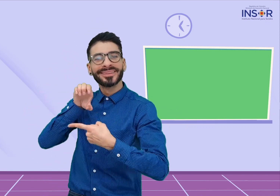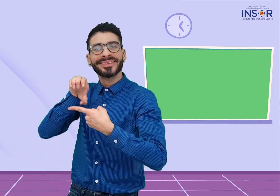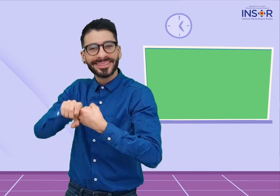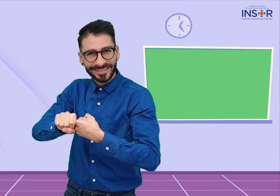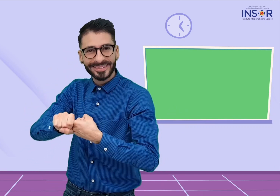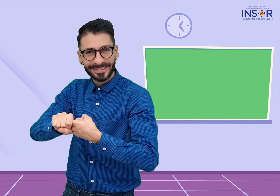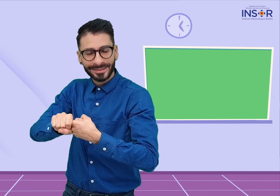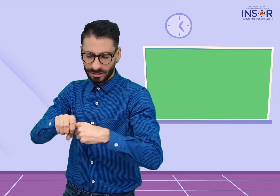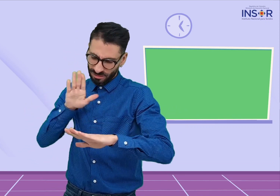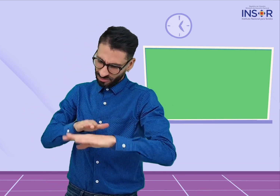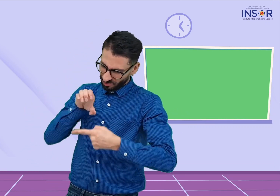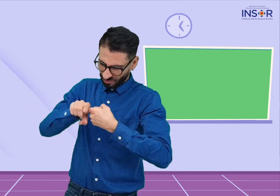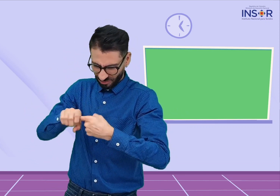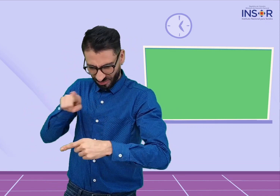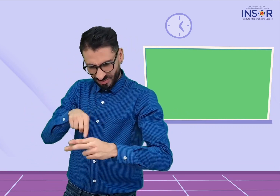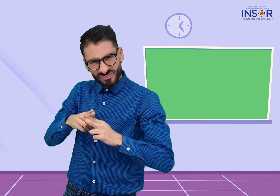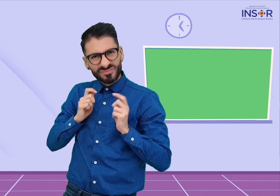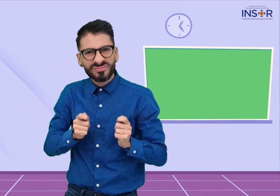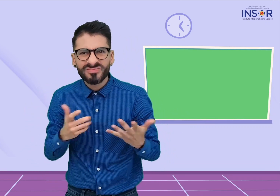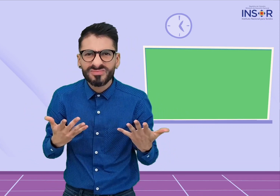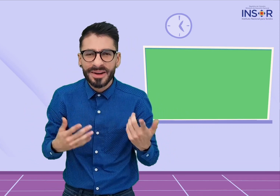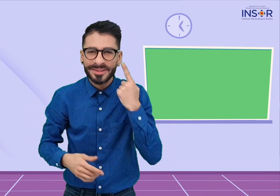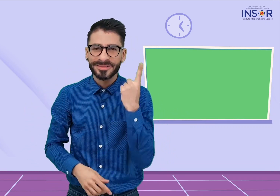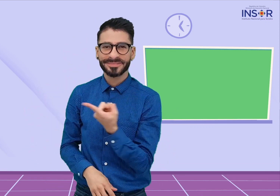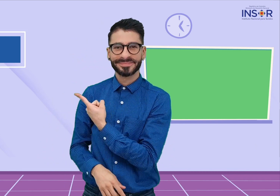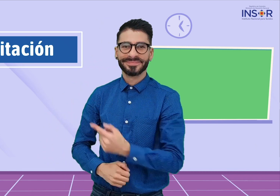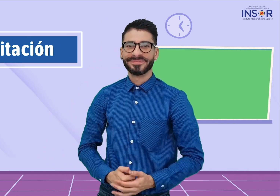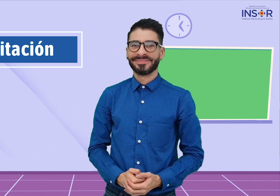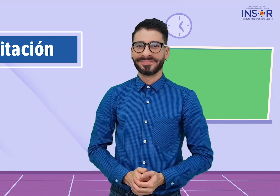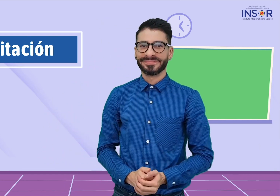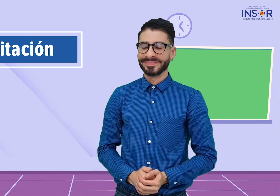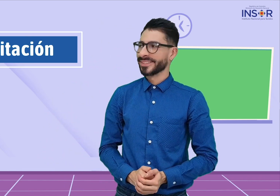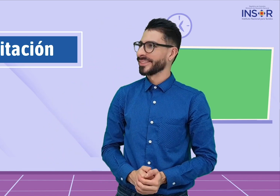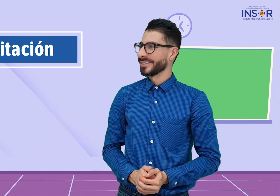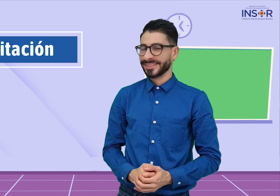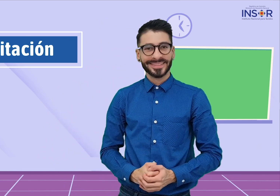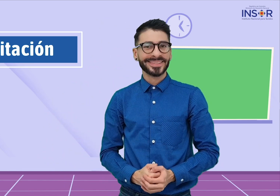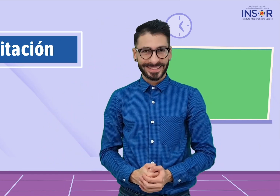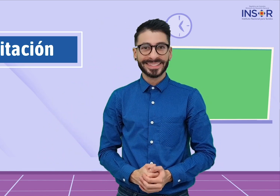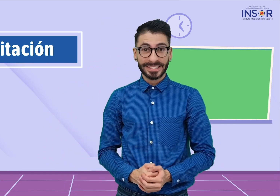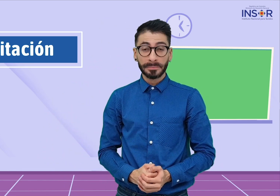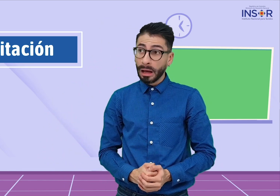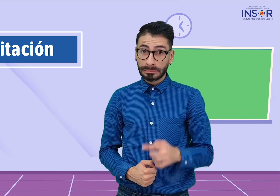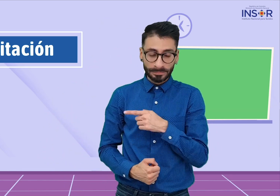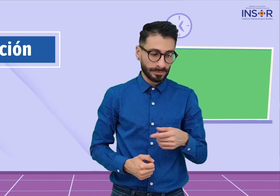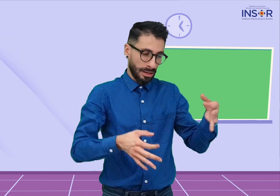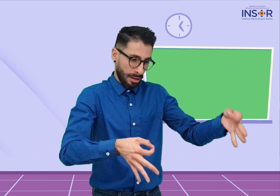El texto era una citación, esta es la palabra en español: Citación.